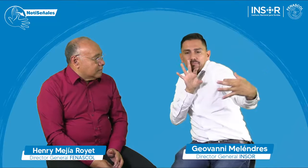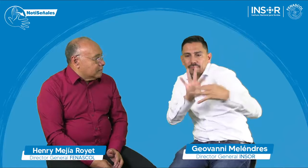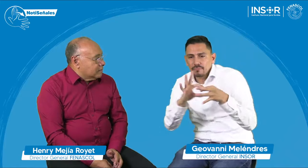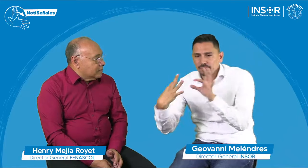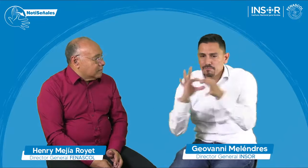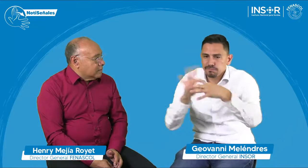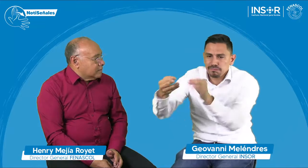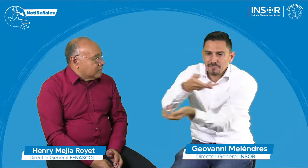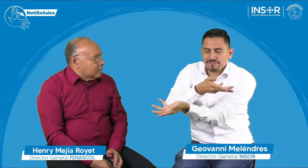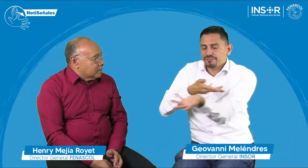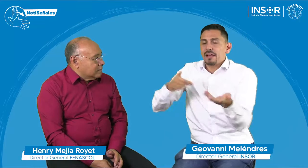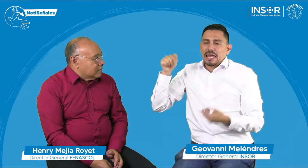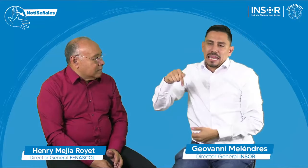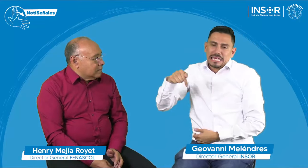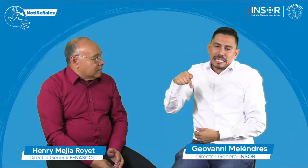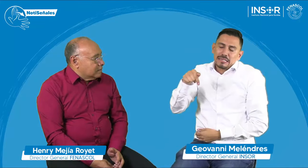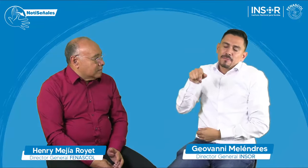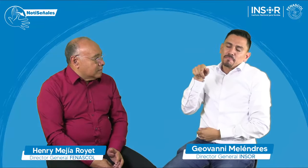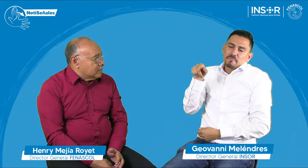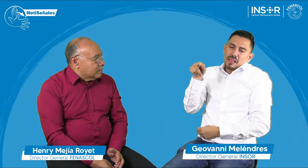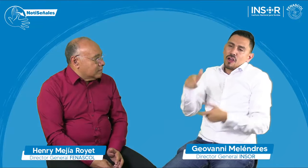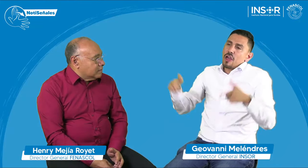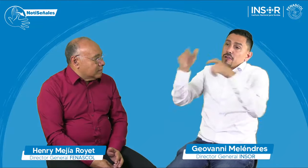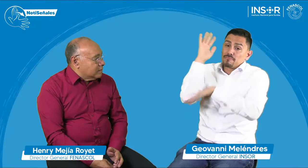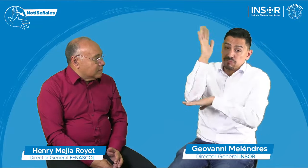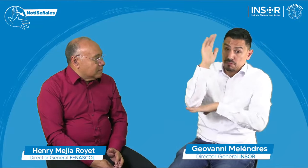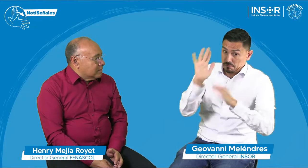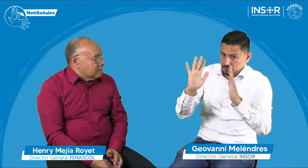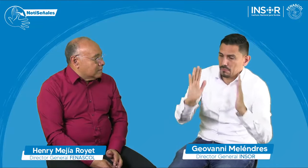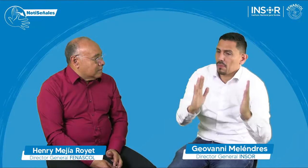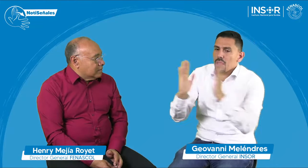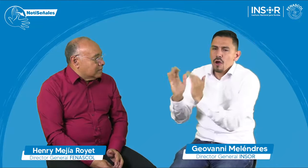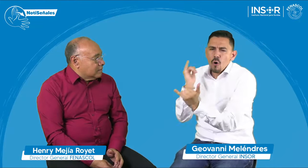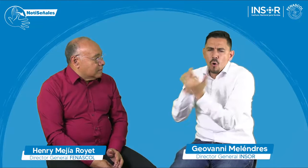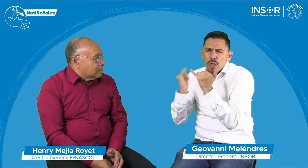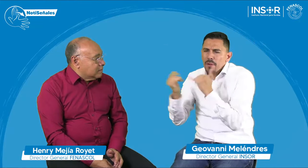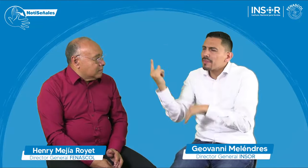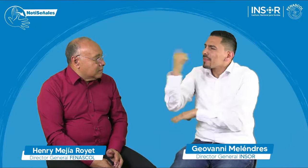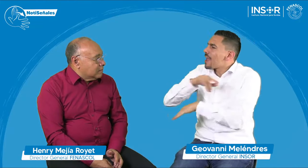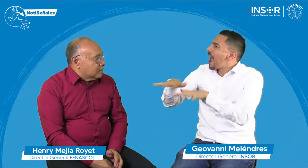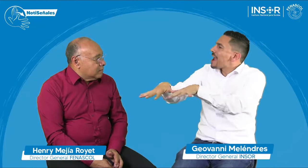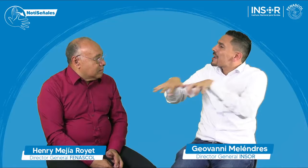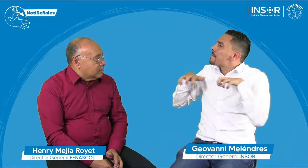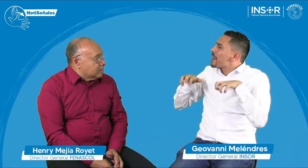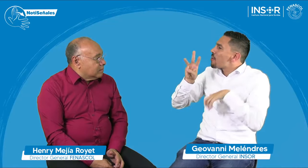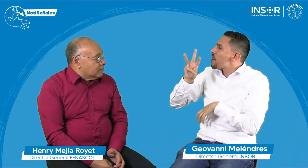acercamiento humano también con ellos, teníamos desacuerdos y demás pero aún así nos